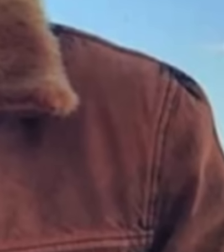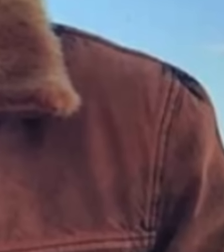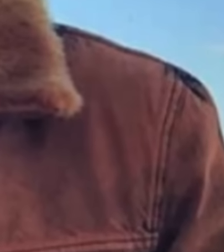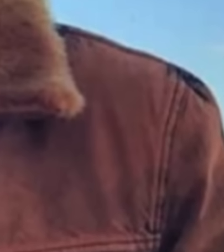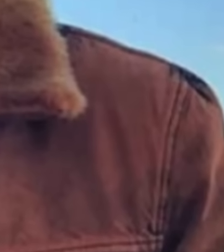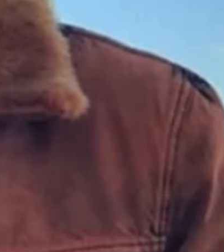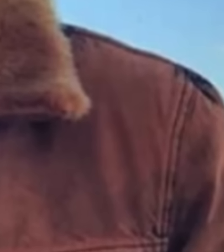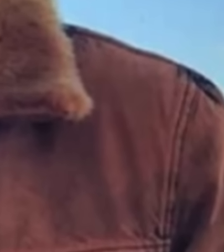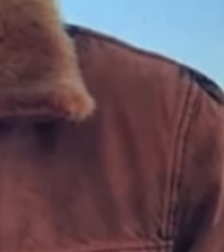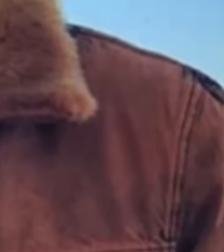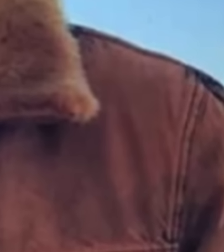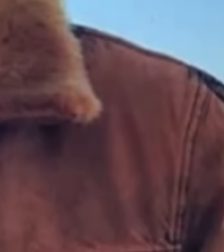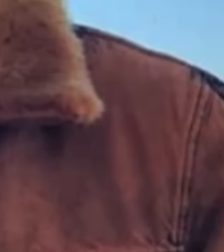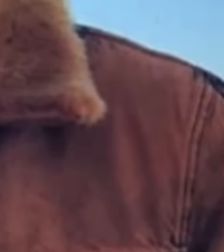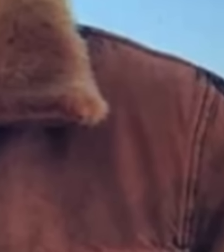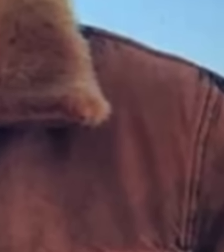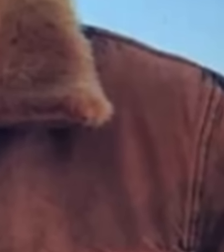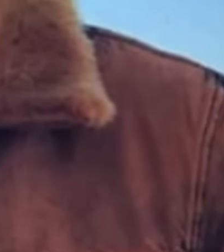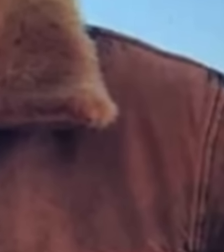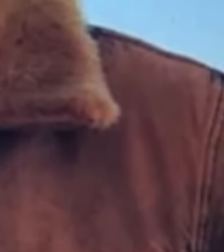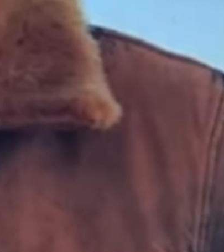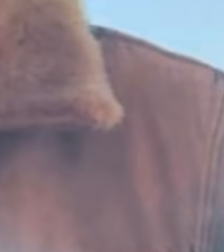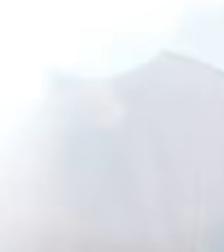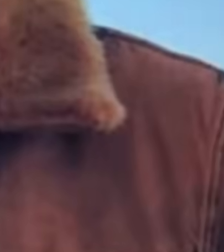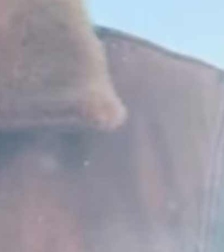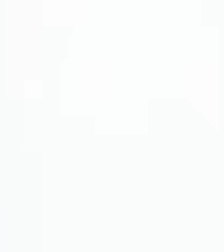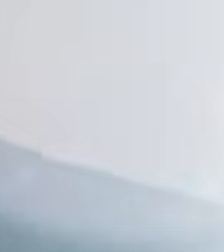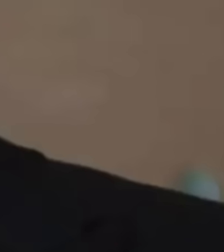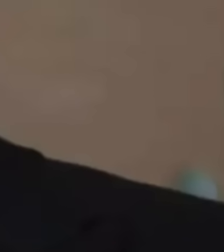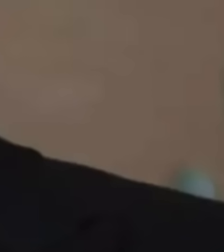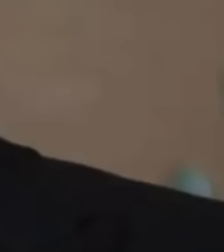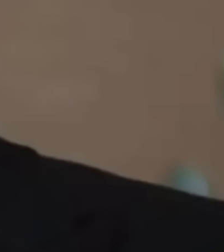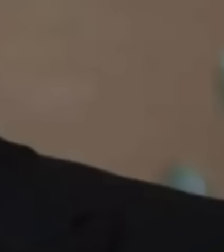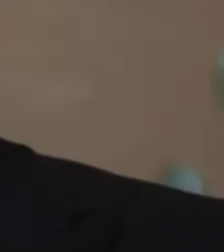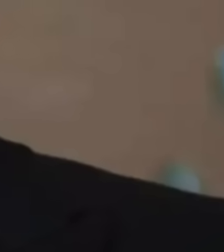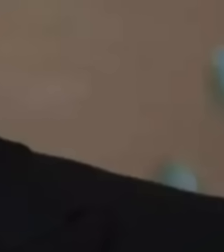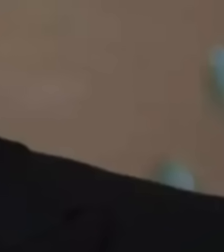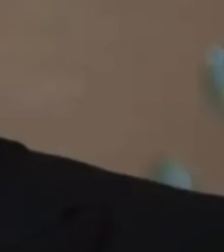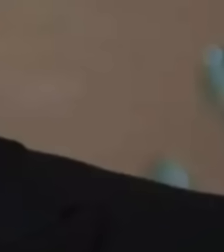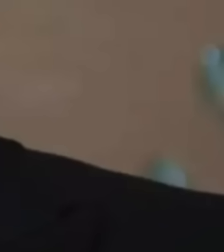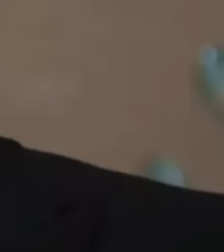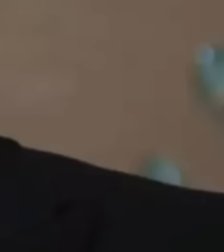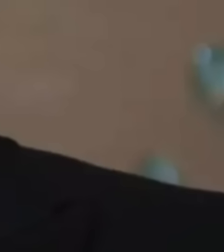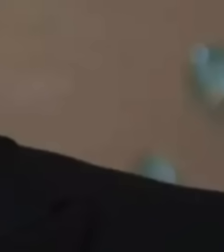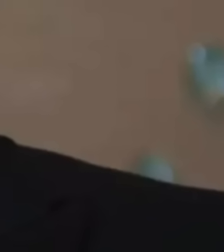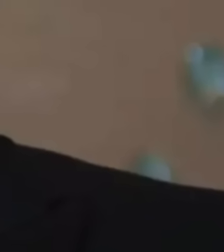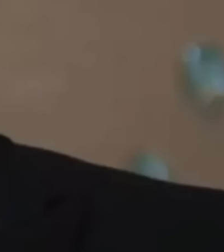Víctor Manuel Álvarez Puga se le señaló por formar parte del grupo de amigos de Juan Collado abogado